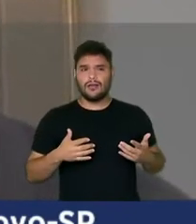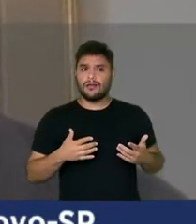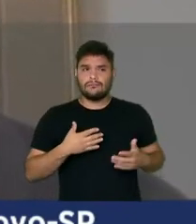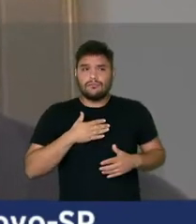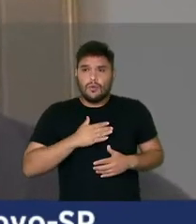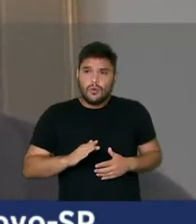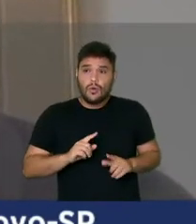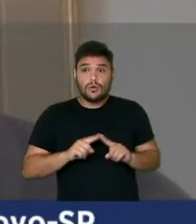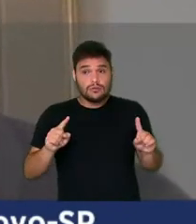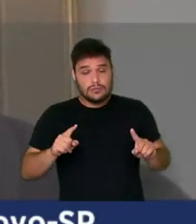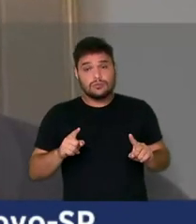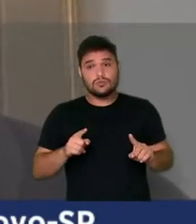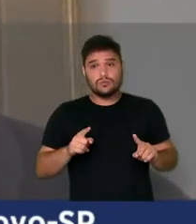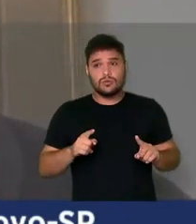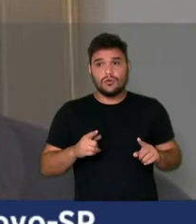CRIANDO ESSE TIPO DE DIFERENCIAÇÃO, EU ACHO ISSO